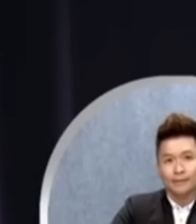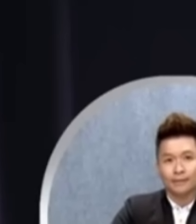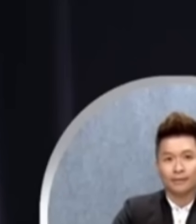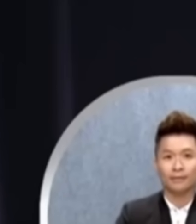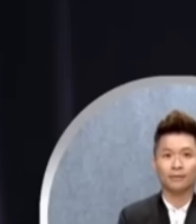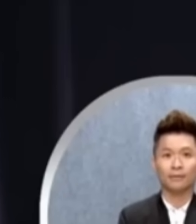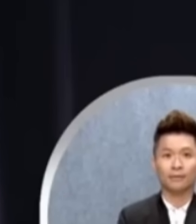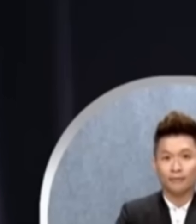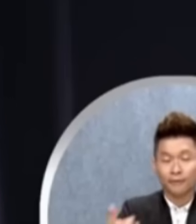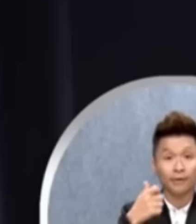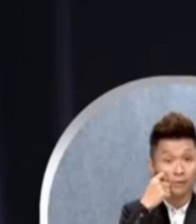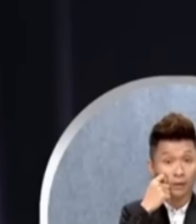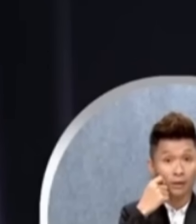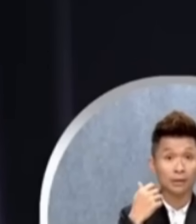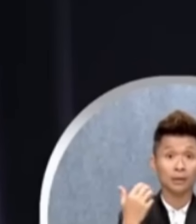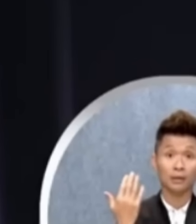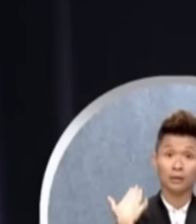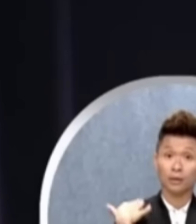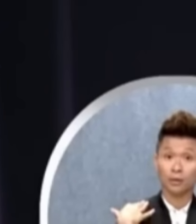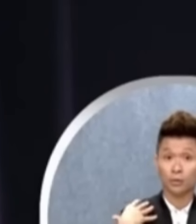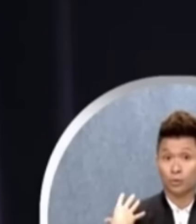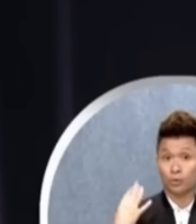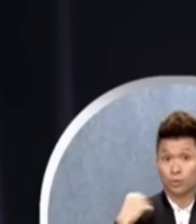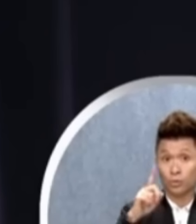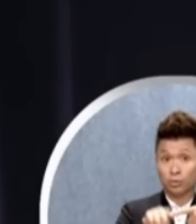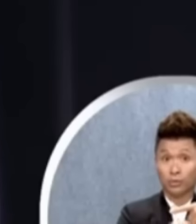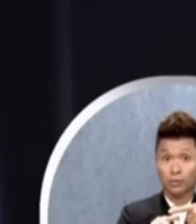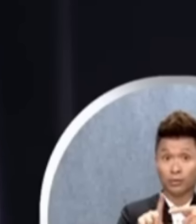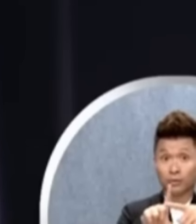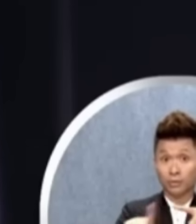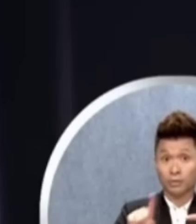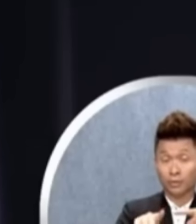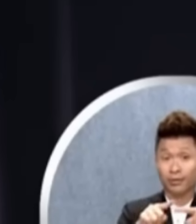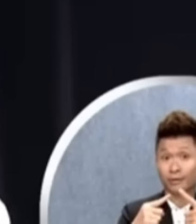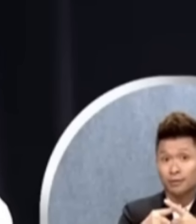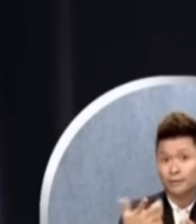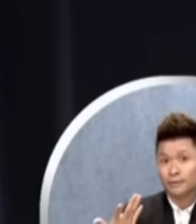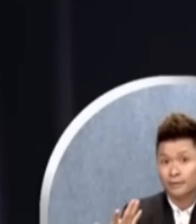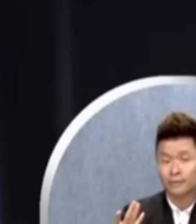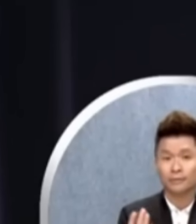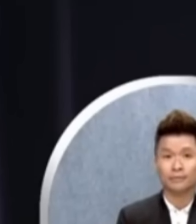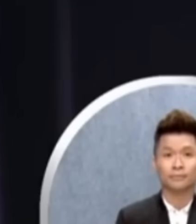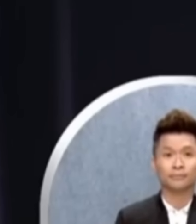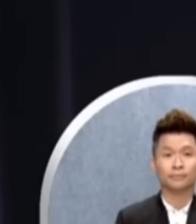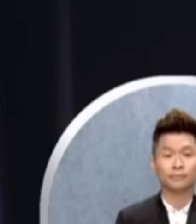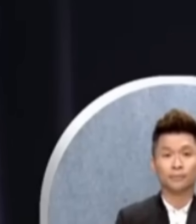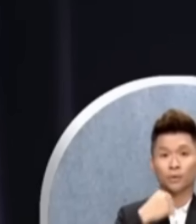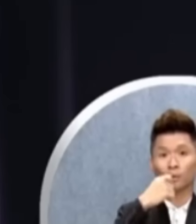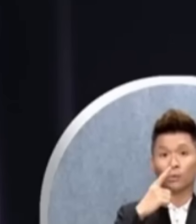猶太人孩子怎麼長大 看摩西五卷跟塔木德 傳統中國人孩子怎麼長大的